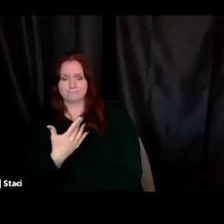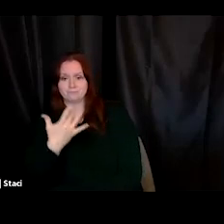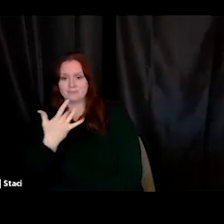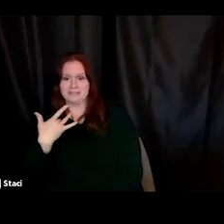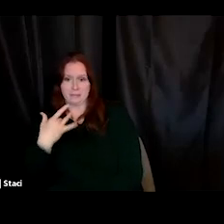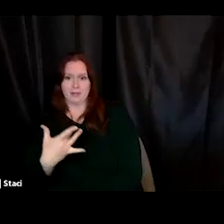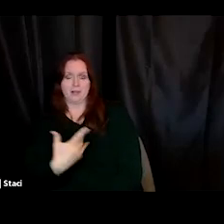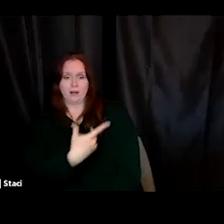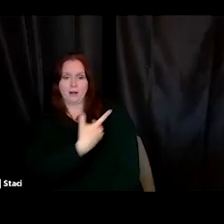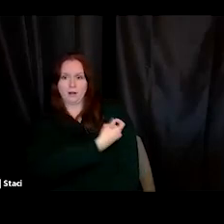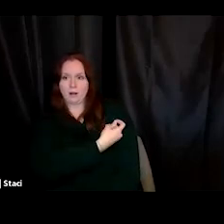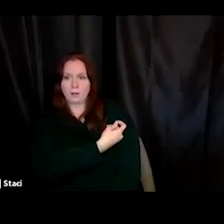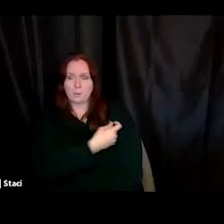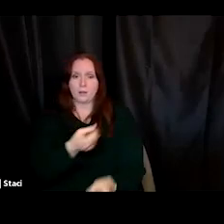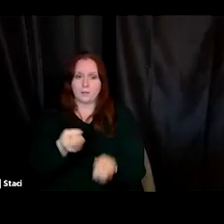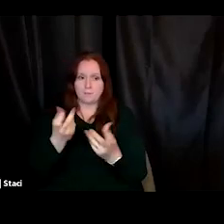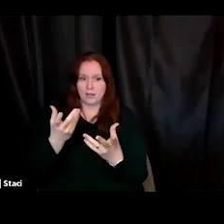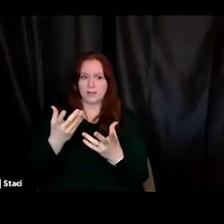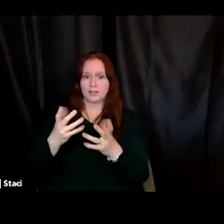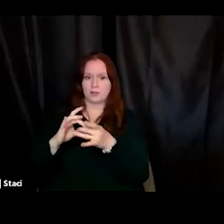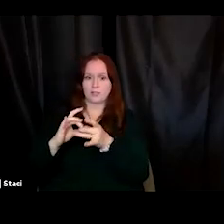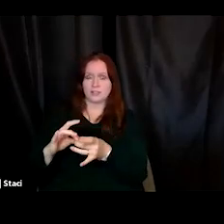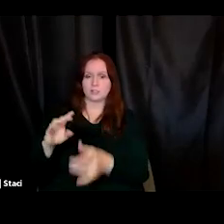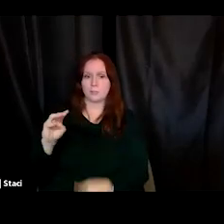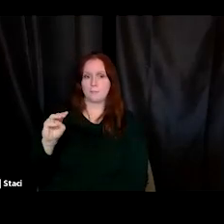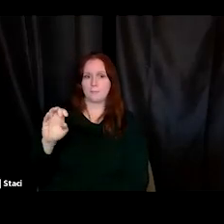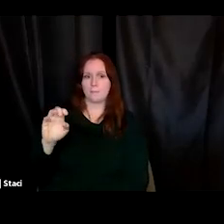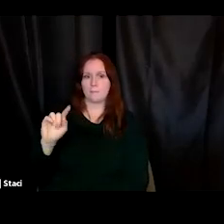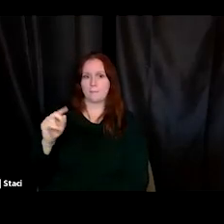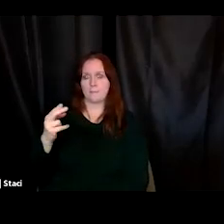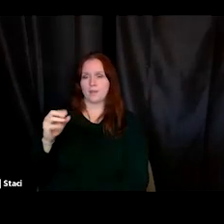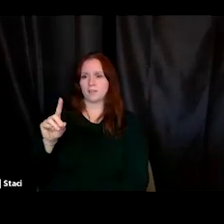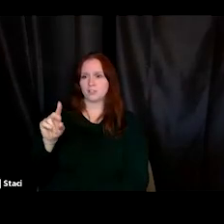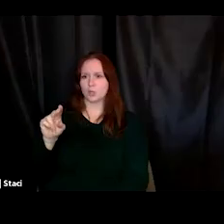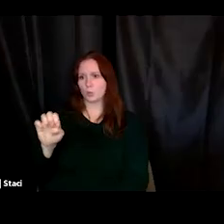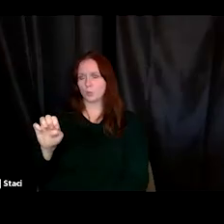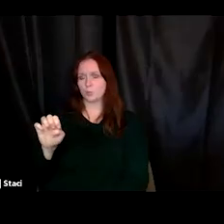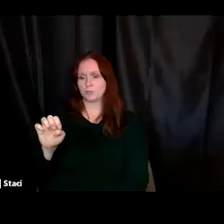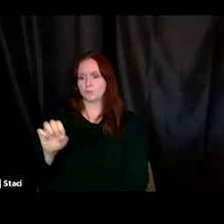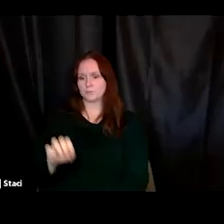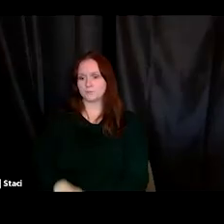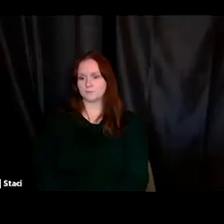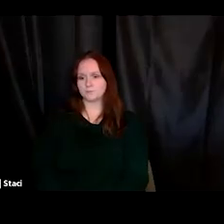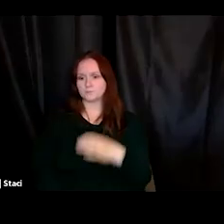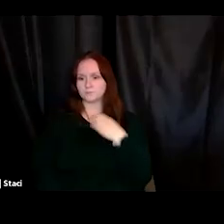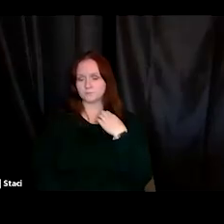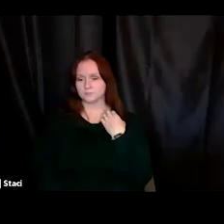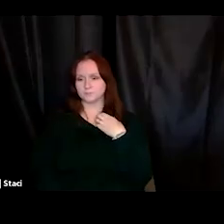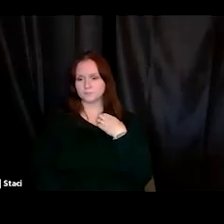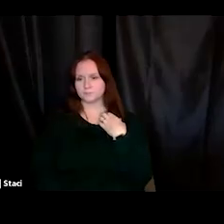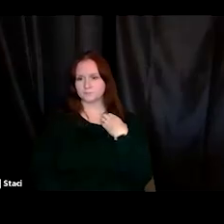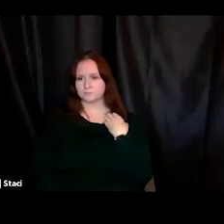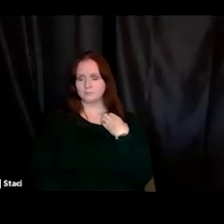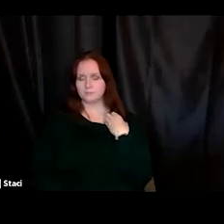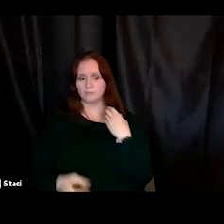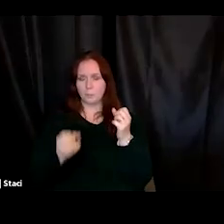que están en lugares no destinados para la habitabilidad humana. Entonces, como resultado, los clientes a menudo no tienen los suministros